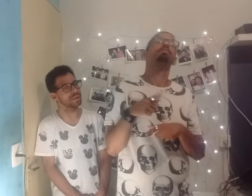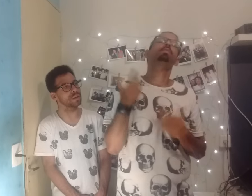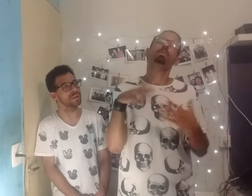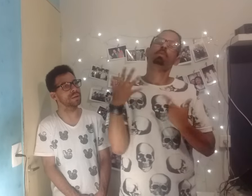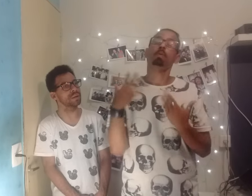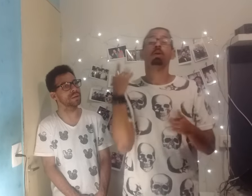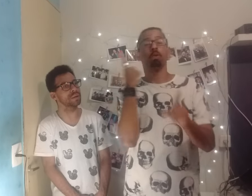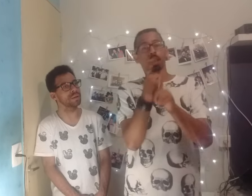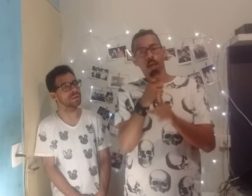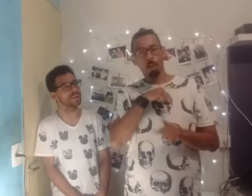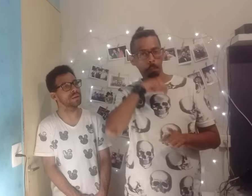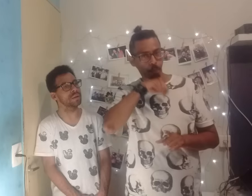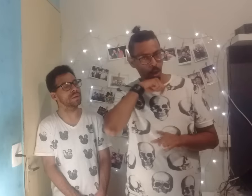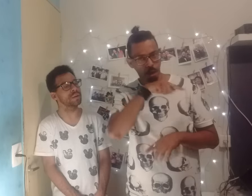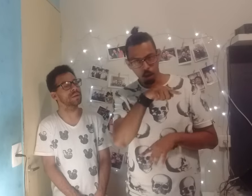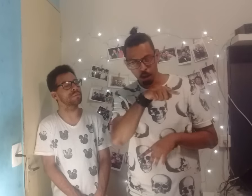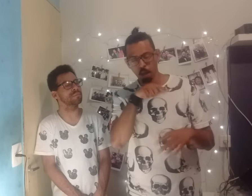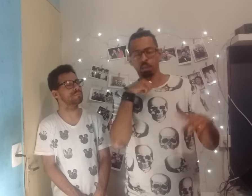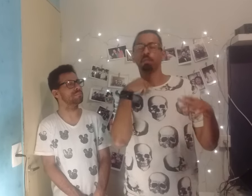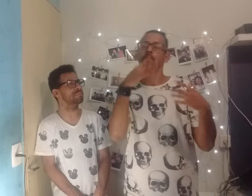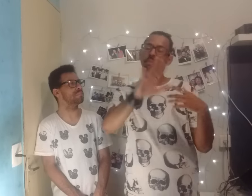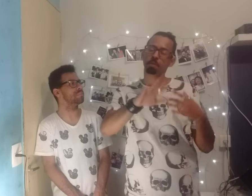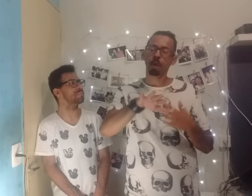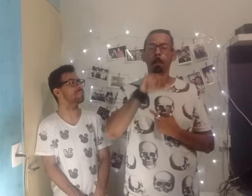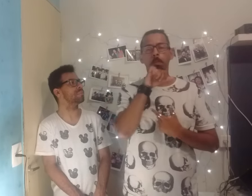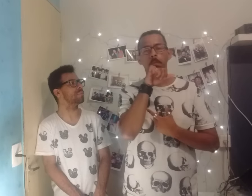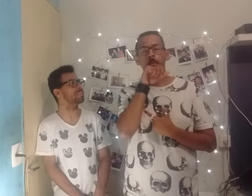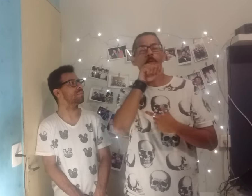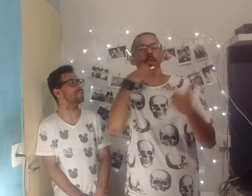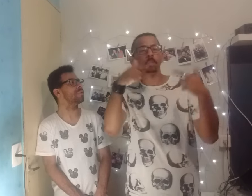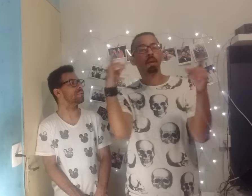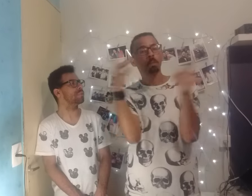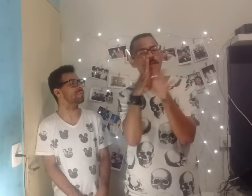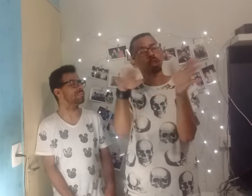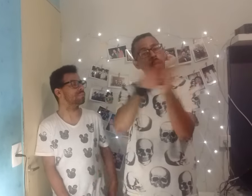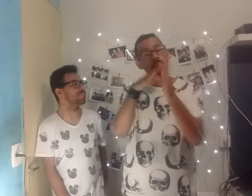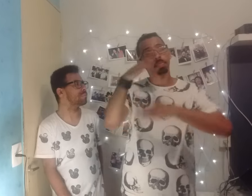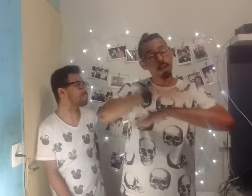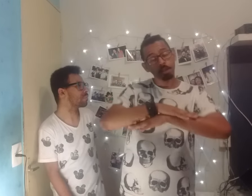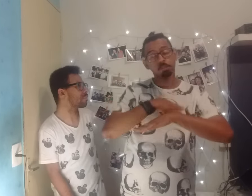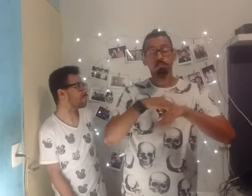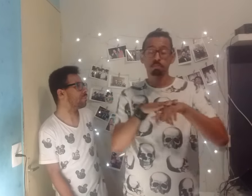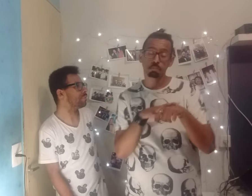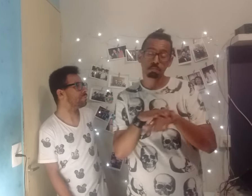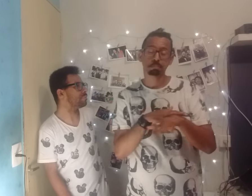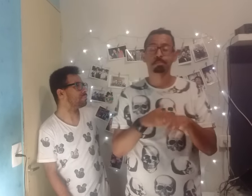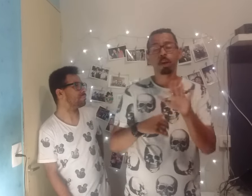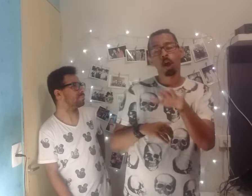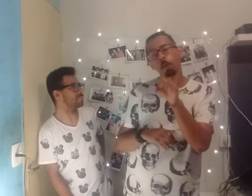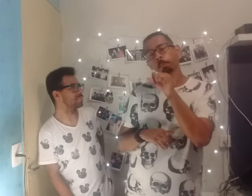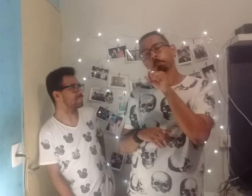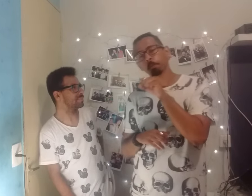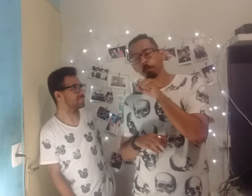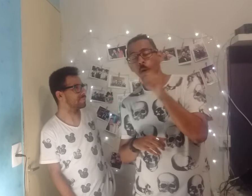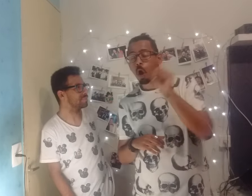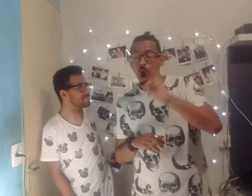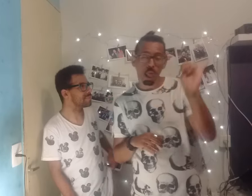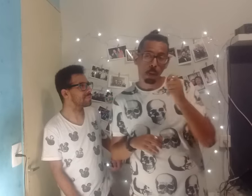encontrou com minha mãe minha mãe chegar para casa trade Conversa